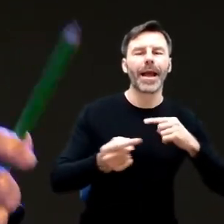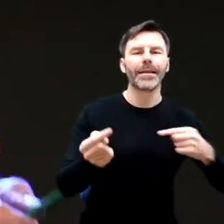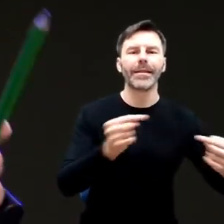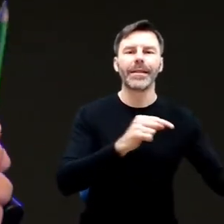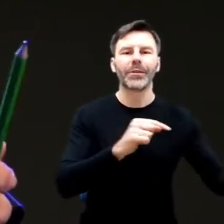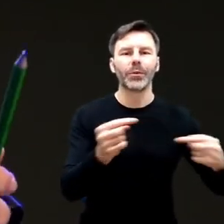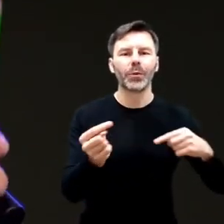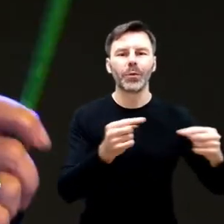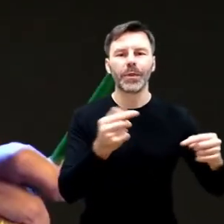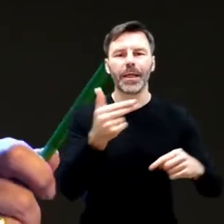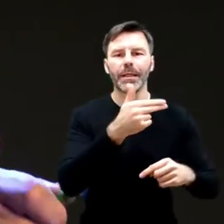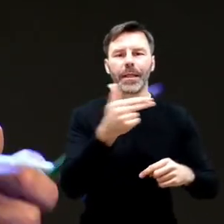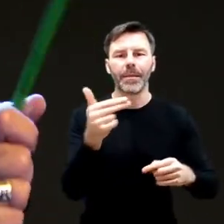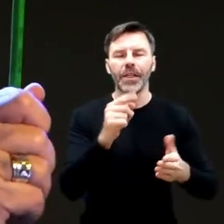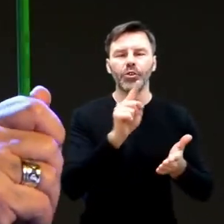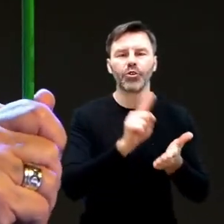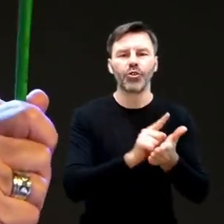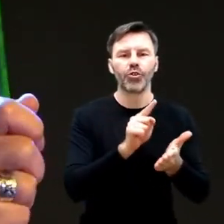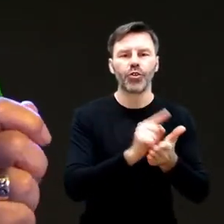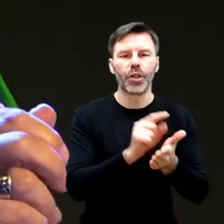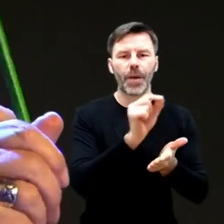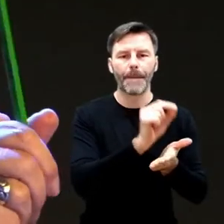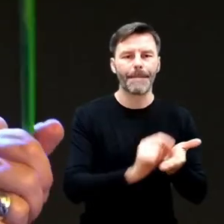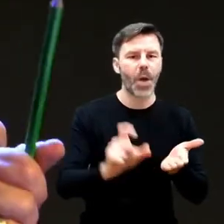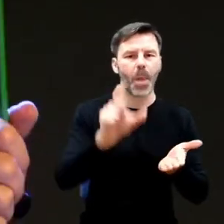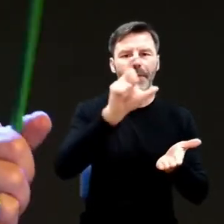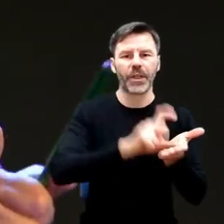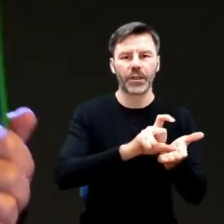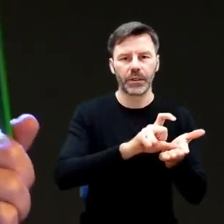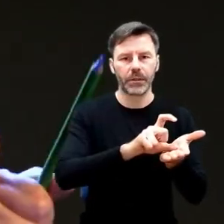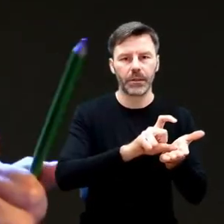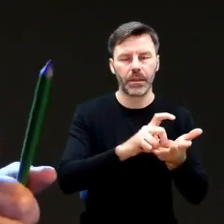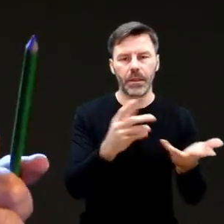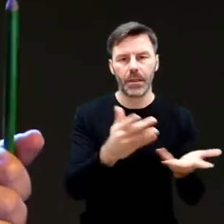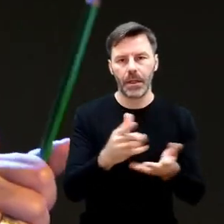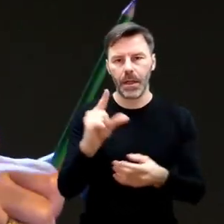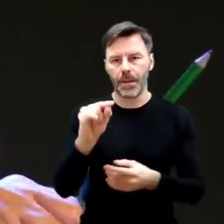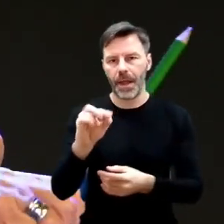stawek czynszowych, czy to w zasobach PFR nieruchomości,